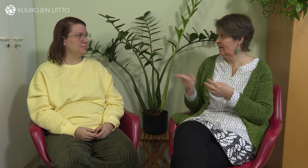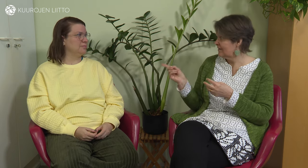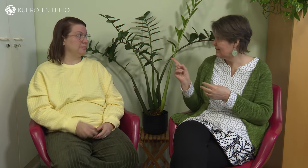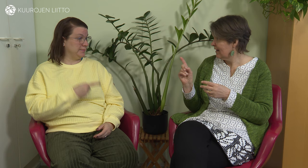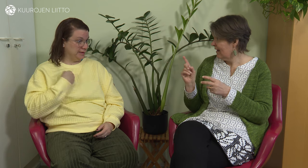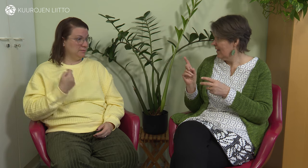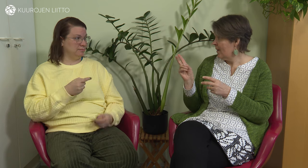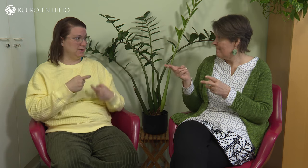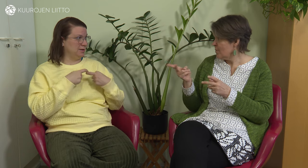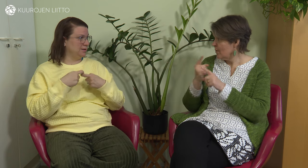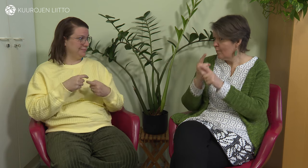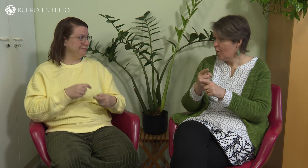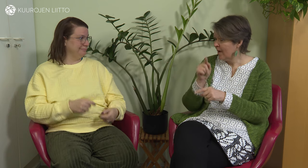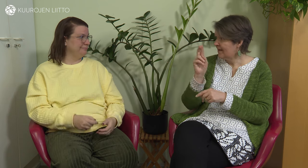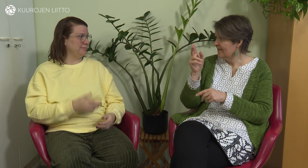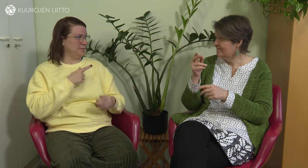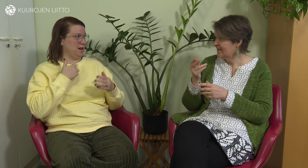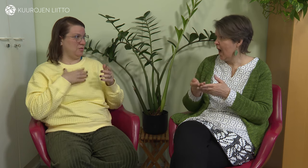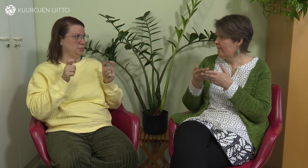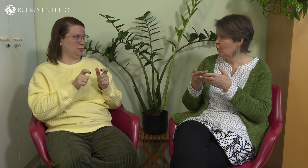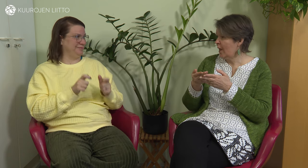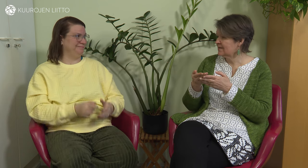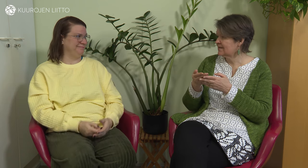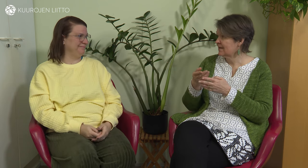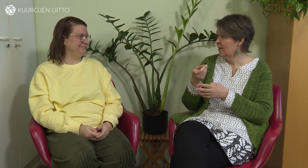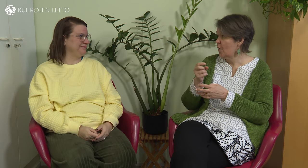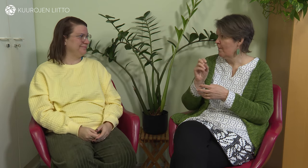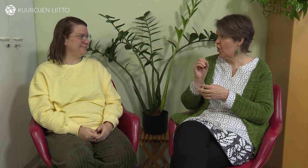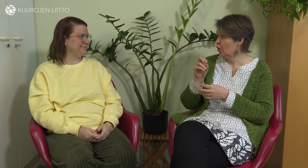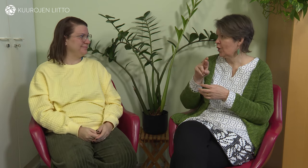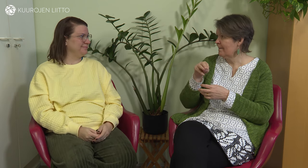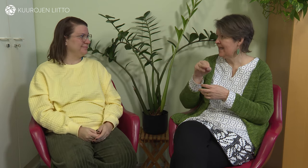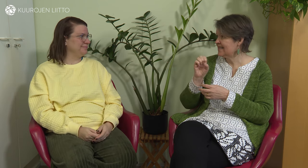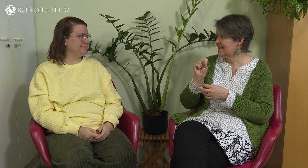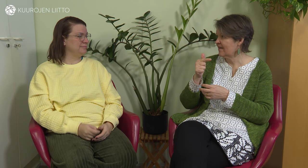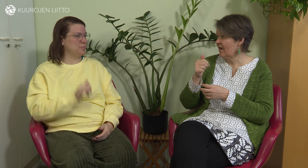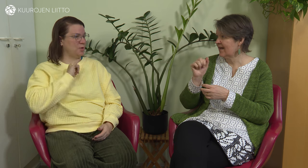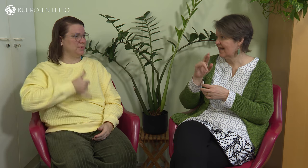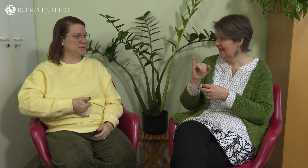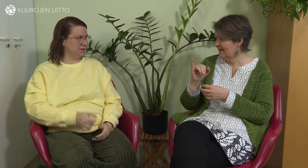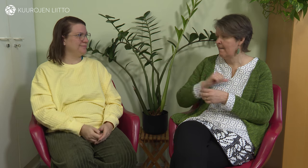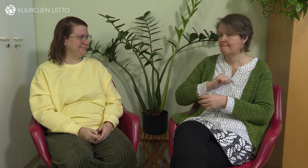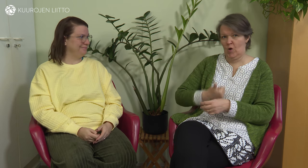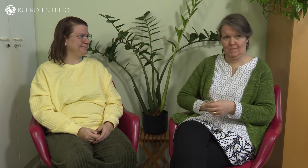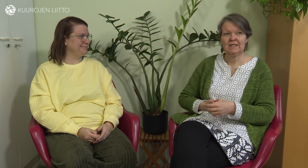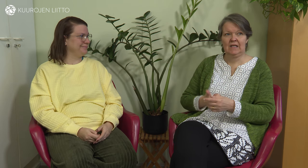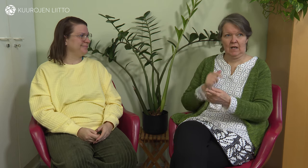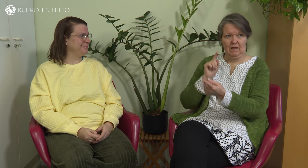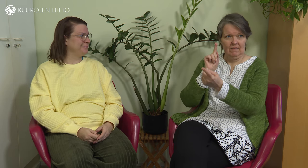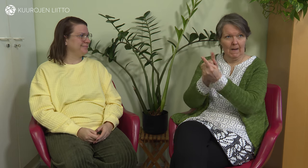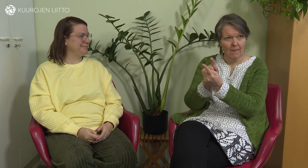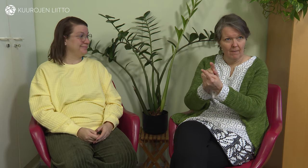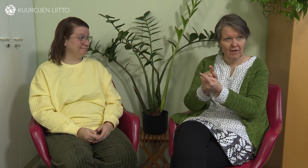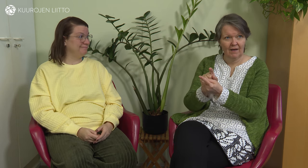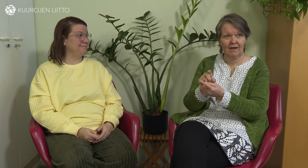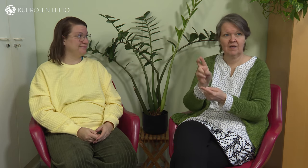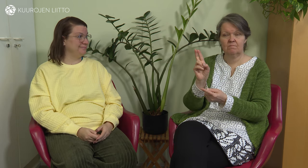Viittovat perheet ry:n vanhempia kävi tapaamassa pormestaria.